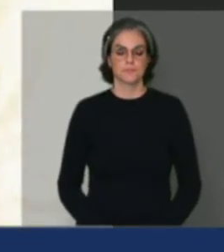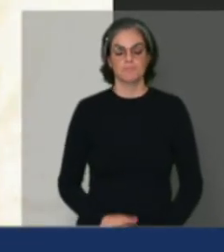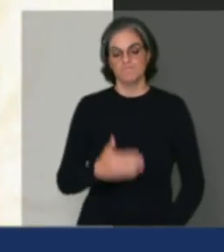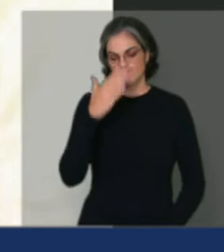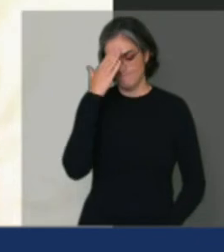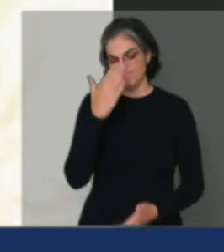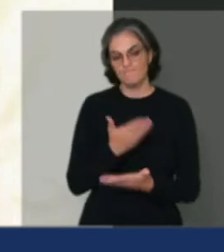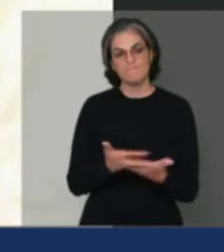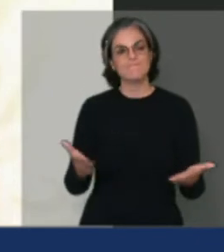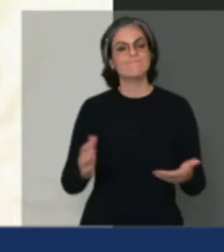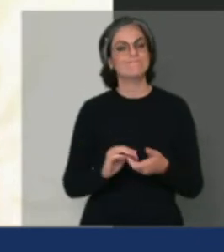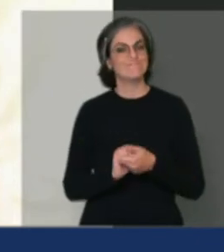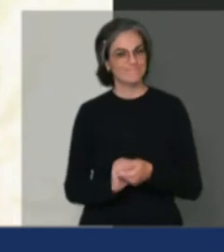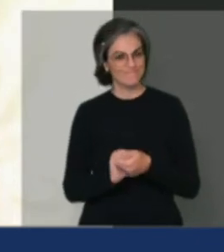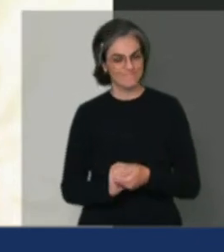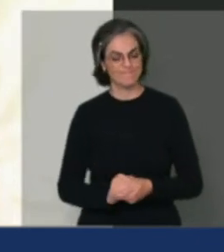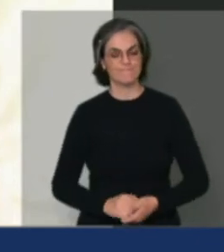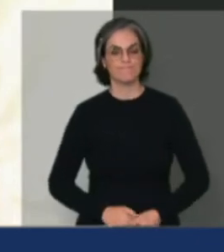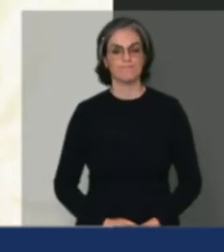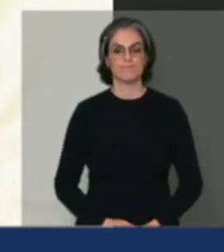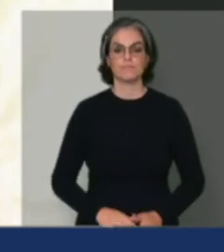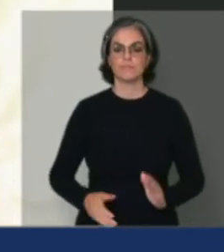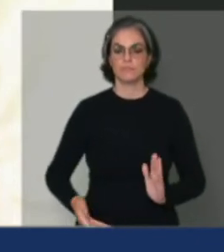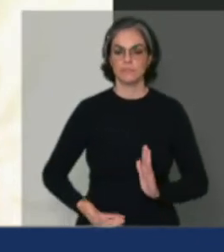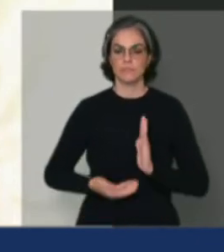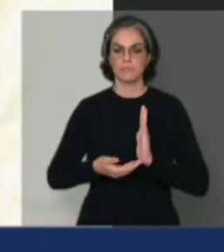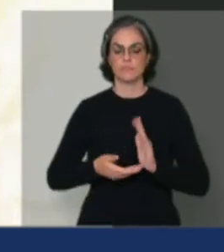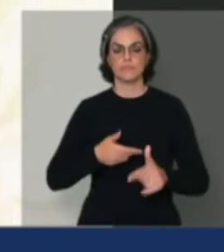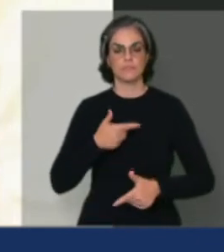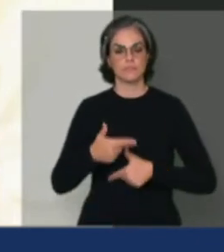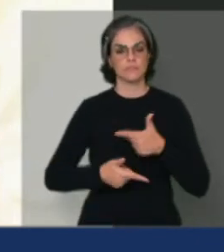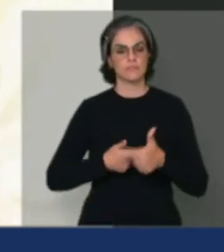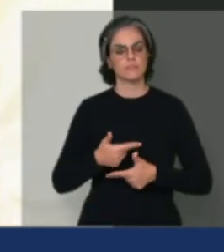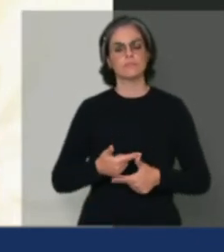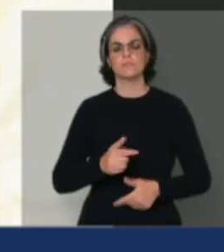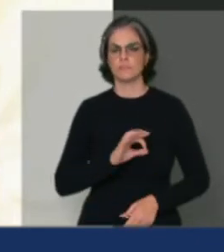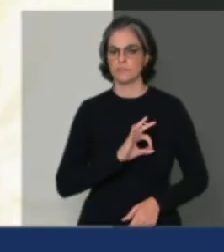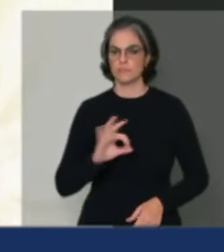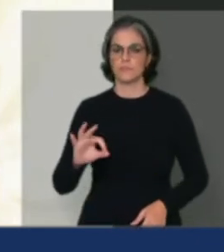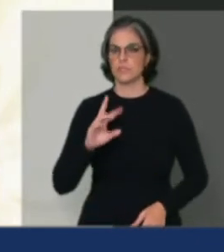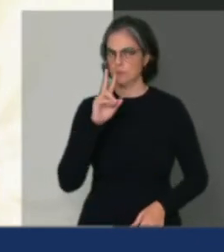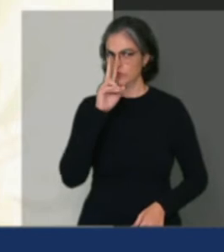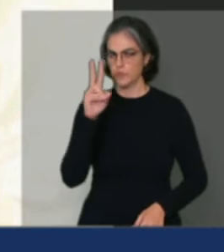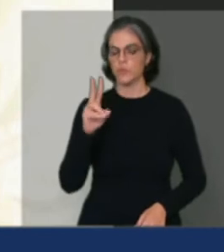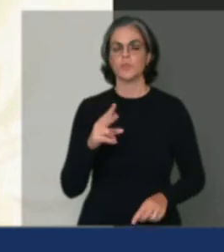[DEPUTADO]: MUITO OBRIGADO PELO ESPAÇO CONCEDIDO, A CÂMARA DOS DEPUTADOS TEM FEITO UM TRABALHO MUITO FORTE, GRAÇAS É AÇÃO DO NOSSO PRESIDENTE E DE TODOS OS COLEGAS QUE ESTÃO DIRIGINDO OS TRABALHOS